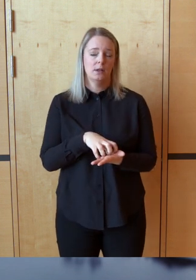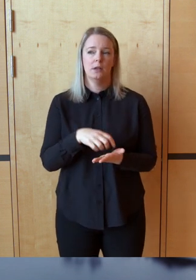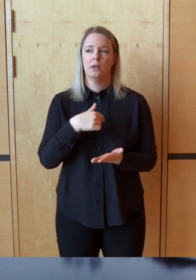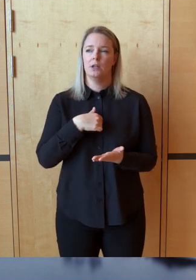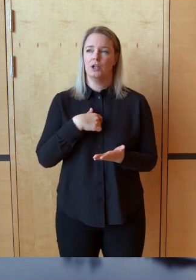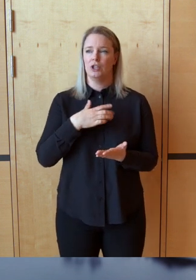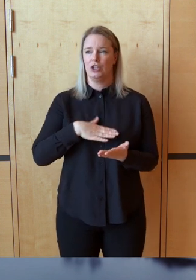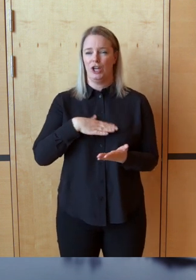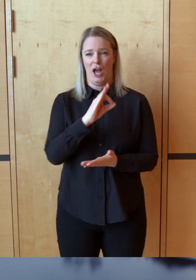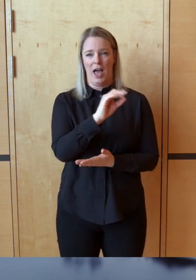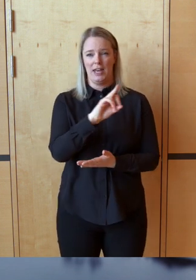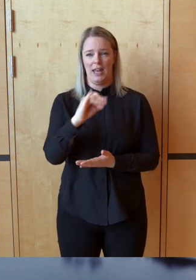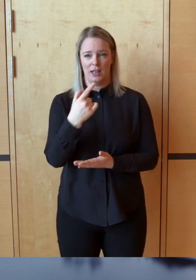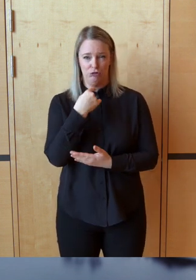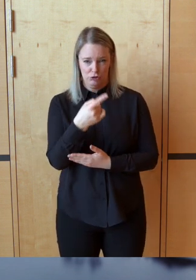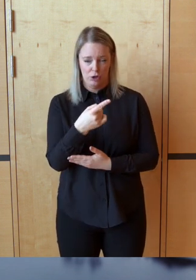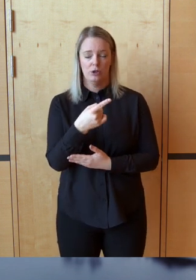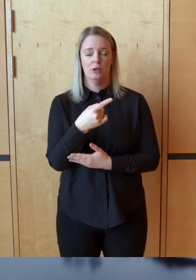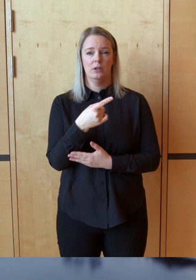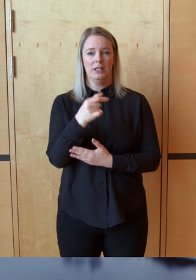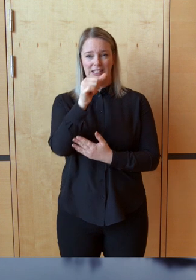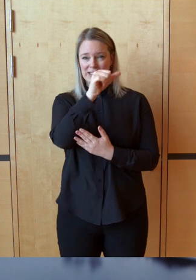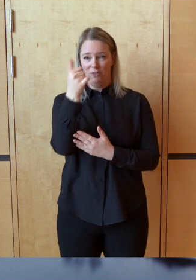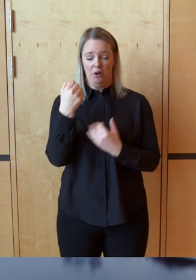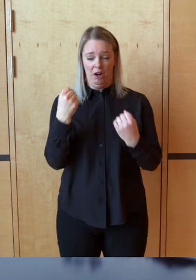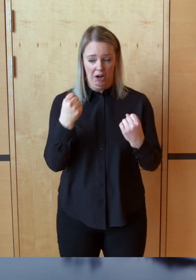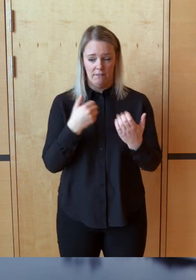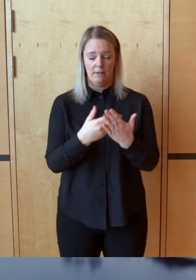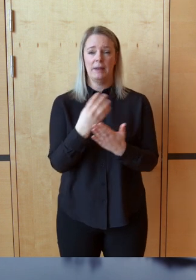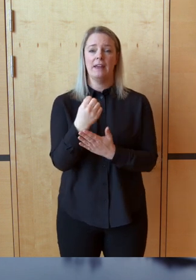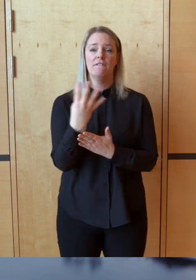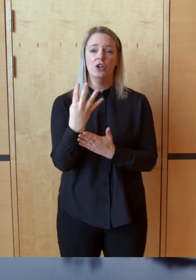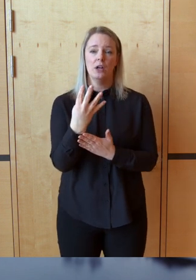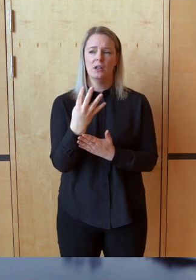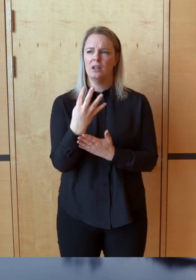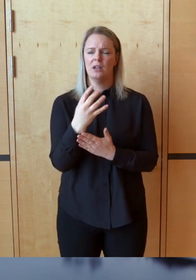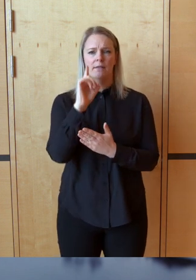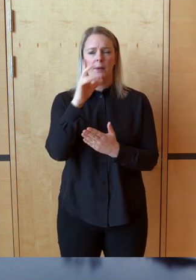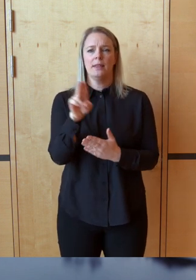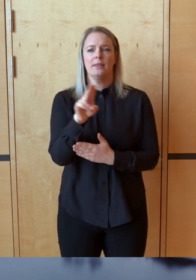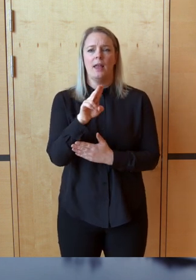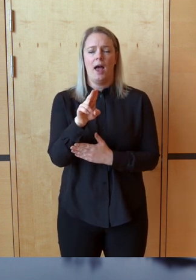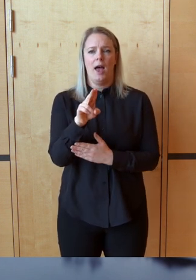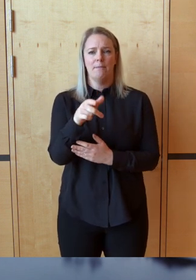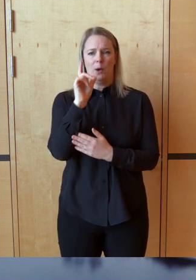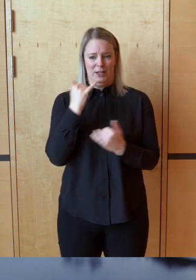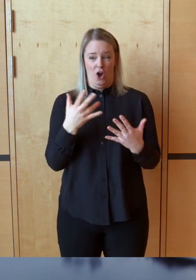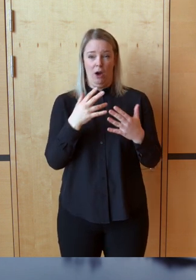Här jag säger att det är knepigt att komma ut till E4 Jag förstår när de ska vara knepigt för Ändra mig idag att komma till E4